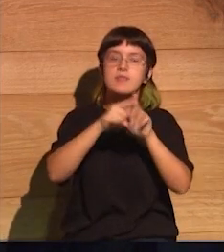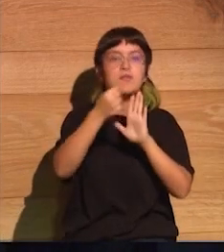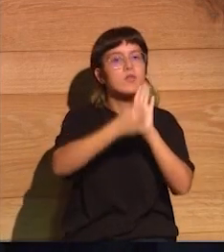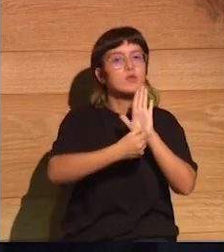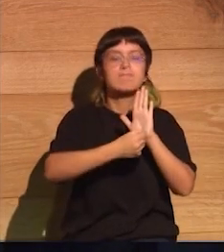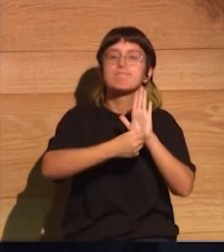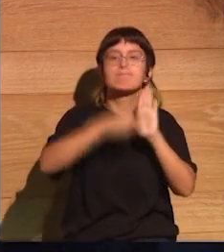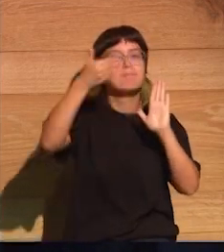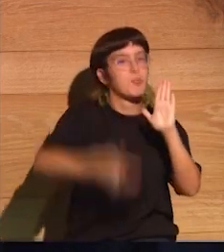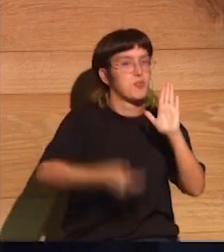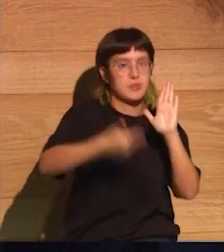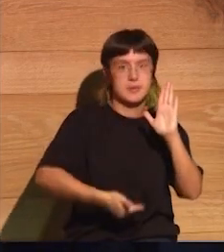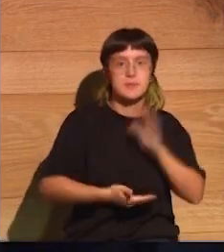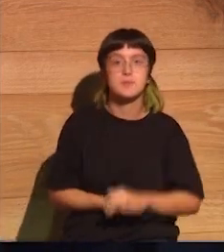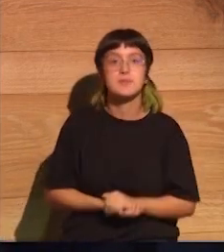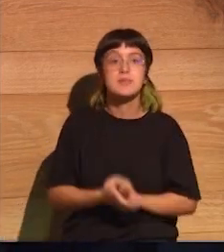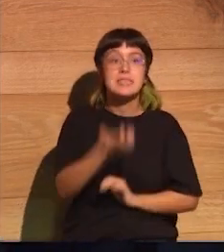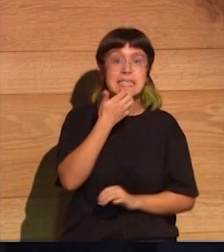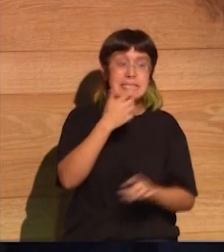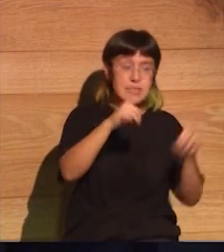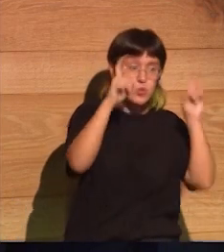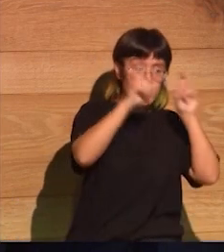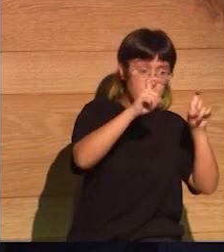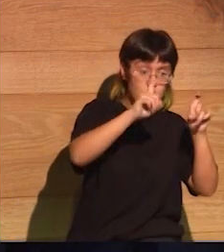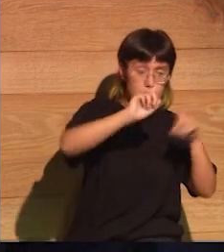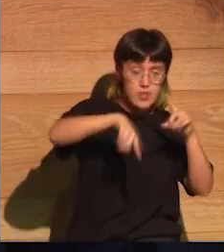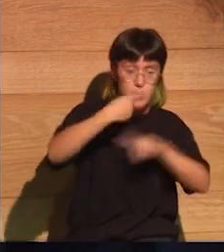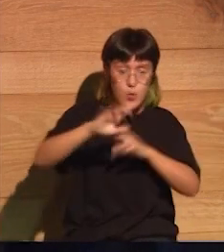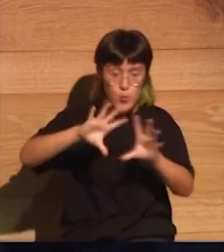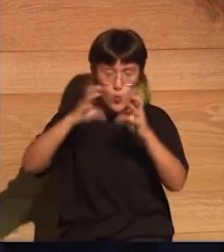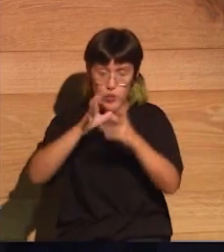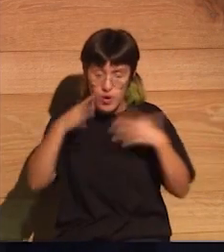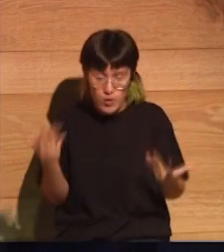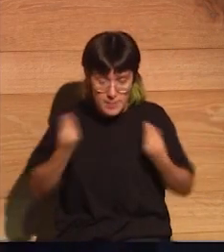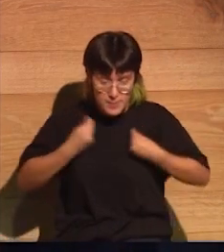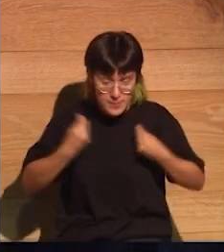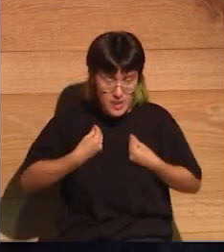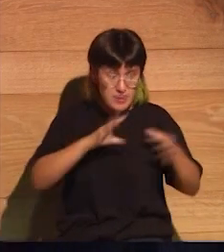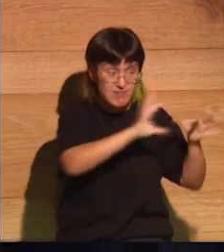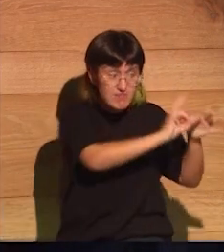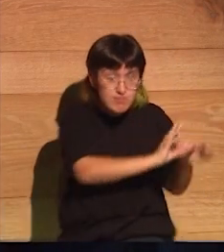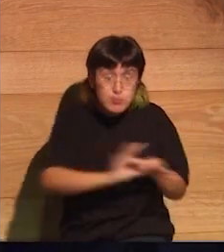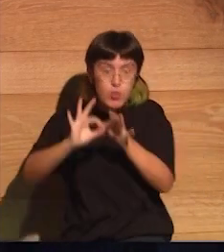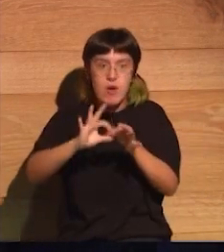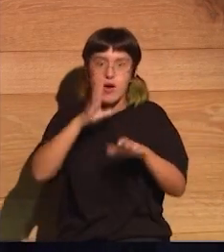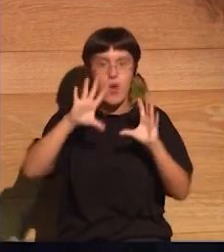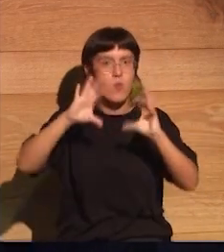Y si unimos la educación con el mundo en el que estamos viviendo, con este mundo que cambia a velocidad de vértigo